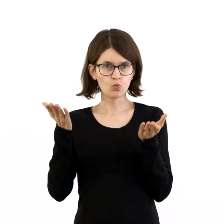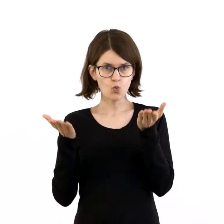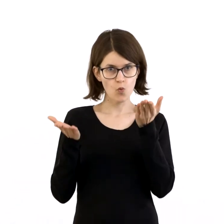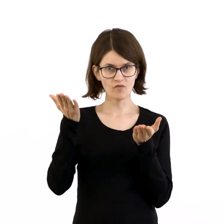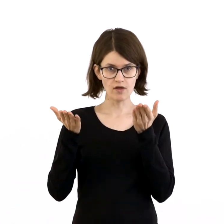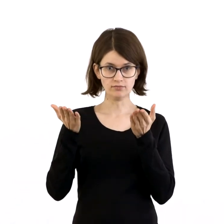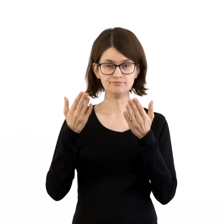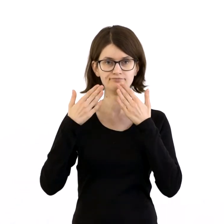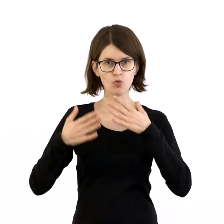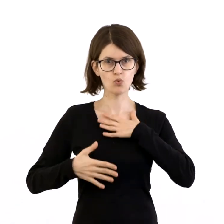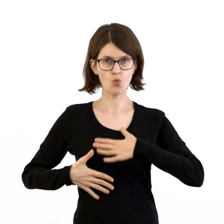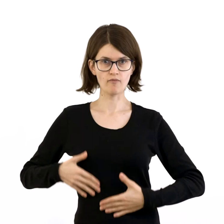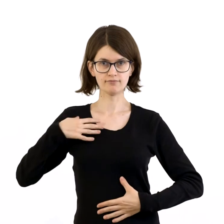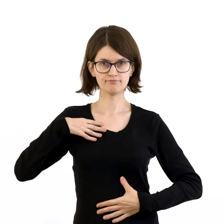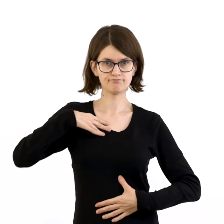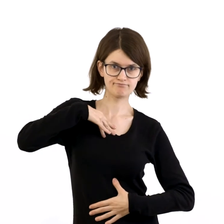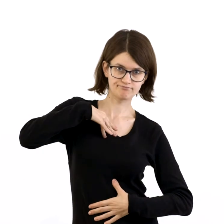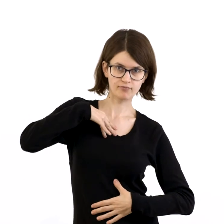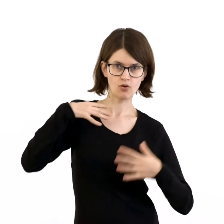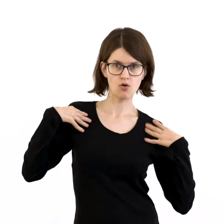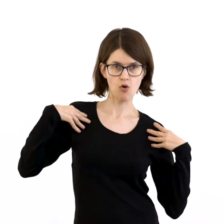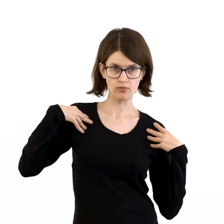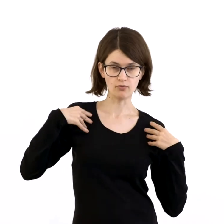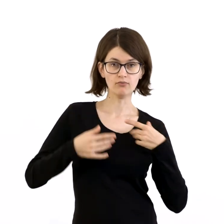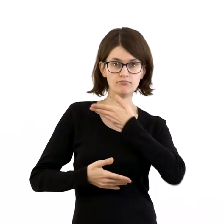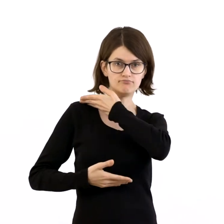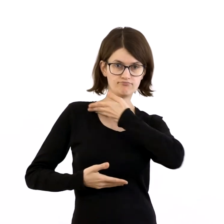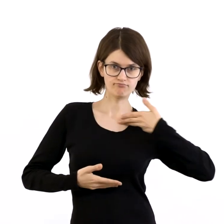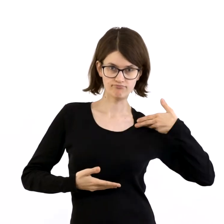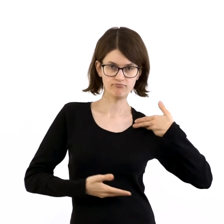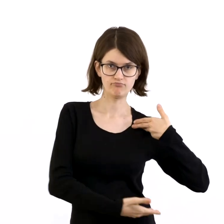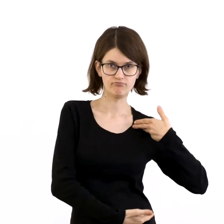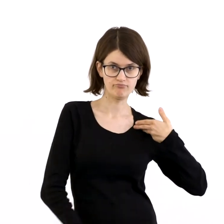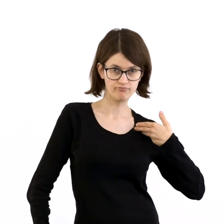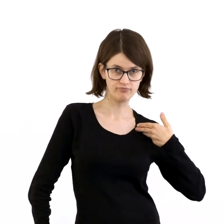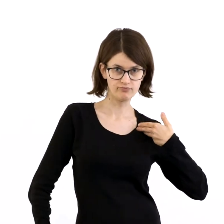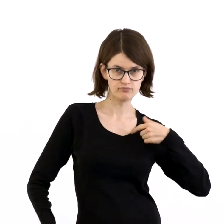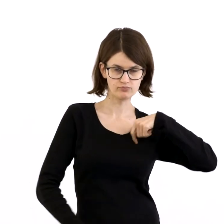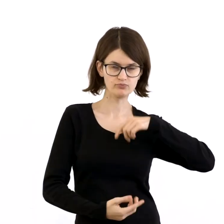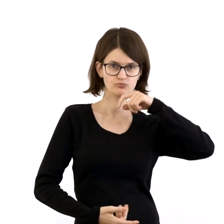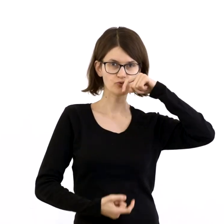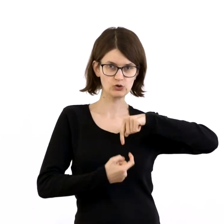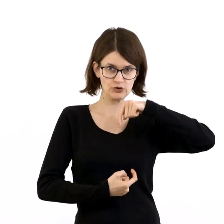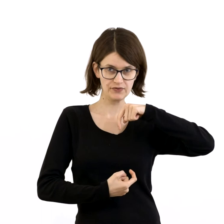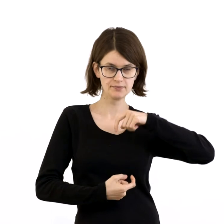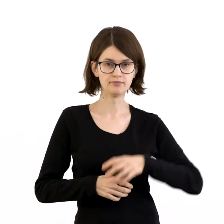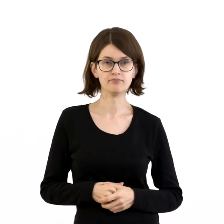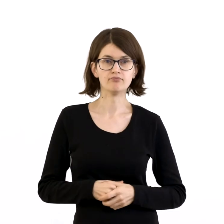Ten układ nóg równoważony jest przez wygięcie tułowia i rąk - barki są pochylone przeciwnie w stosunku do bioder,